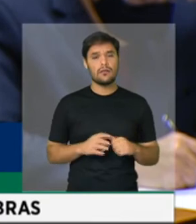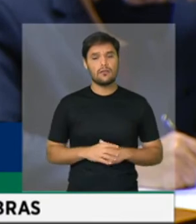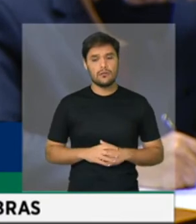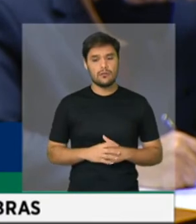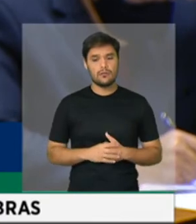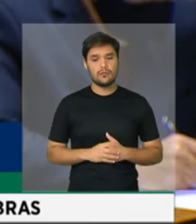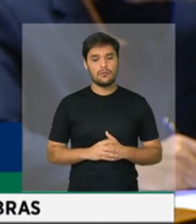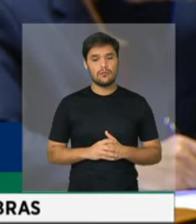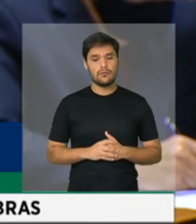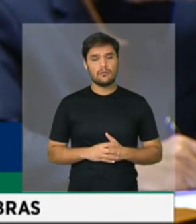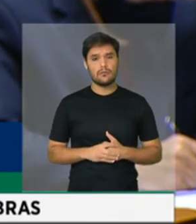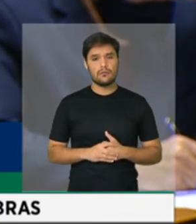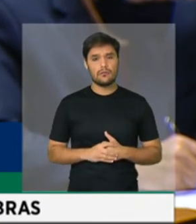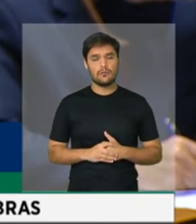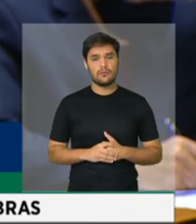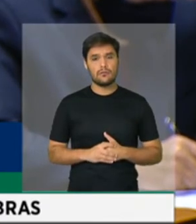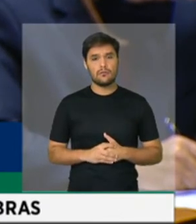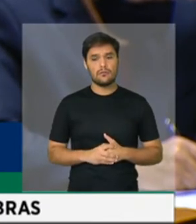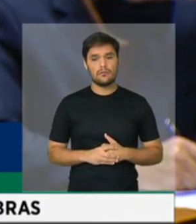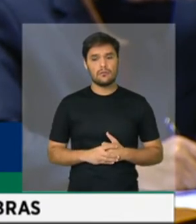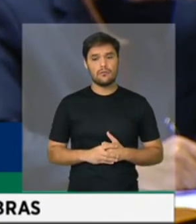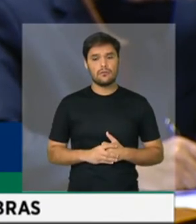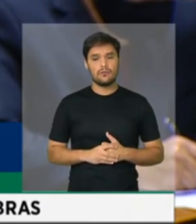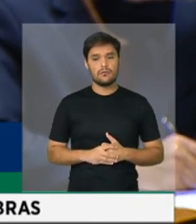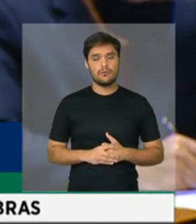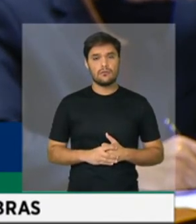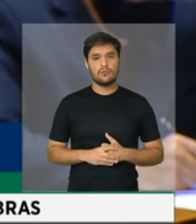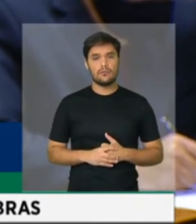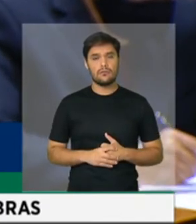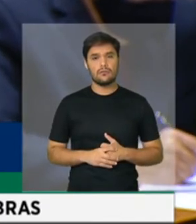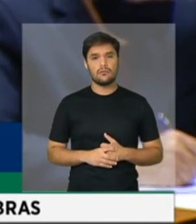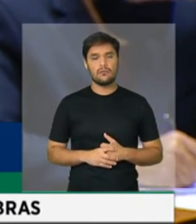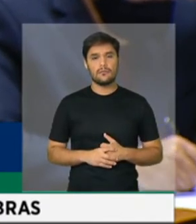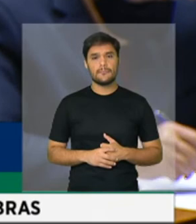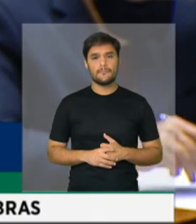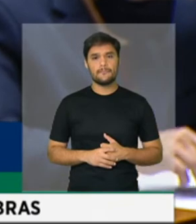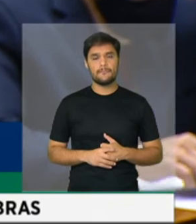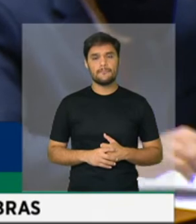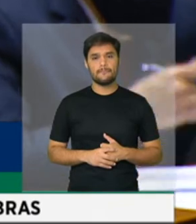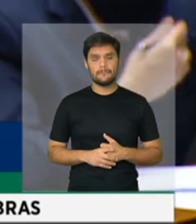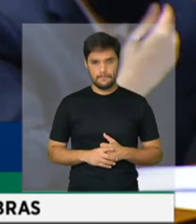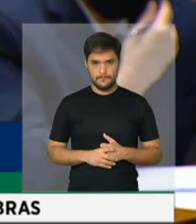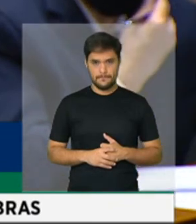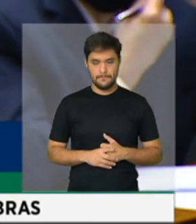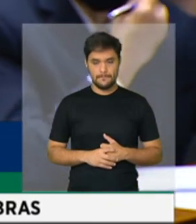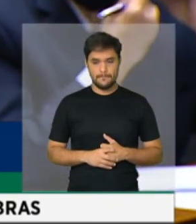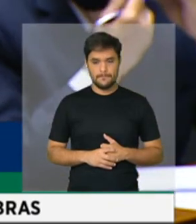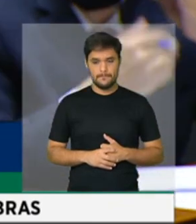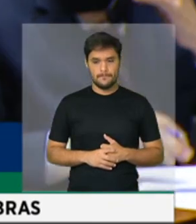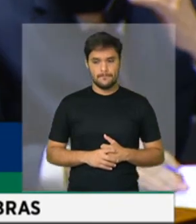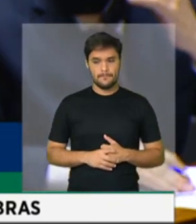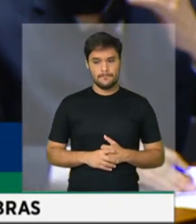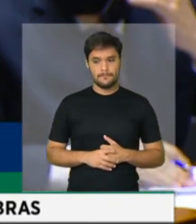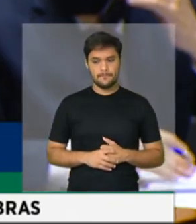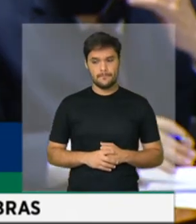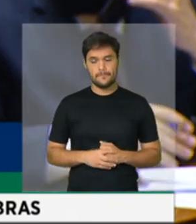DEPOIS QUE O RELATOR FEZ A... A APRESENTAÇÃO DO RELATÓRIO E NÃO MUDOU-- [DEPUTADA]: ESTOU AQUI.